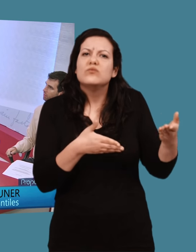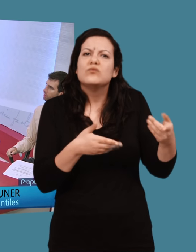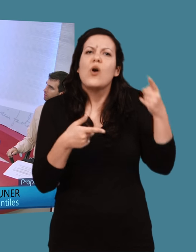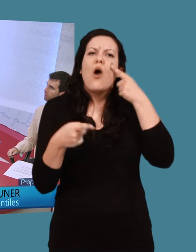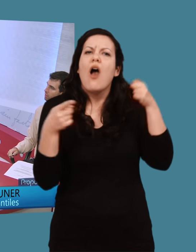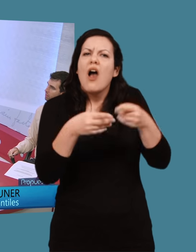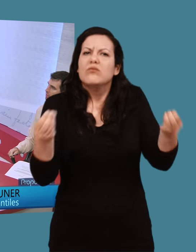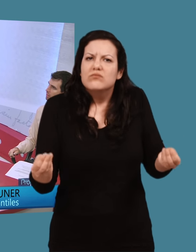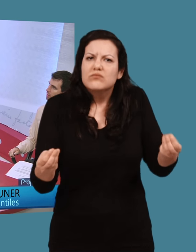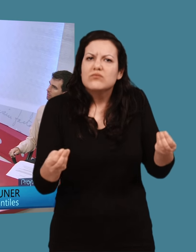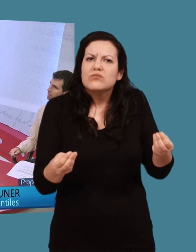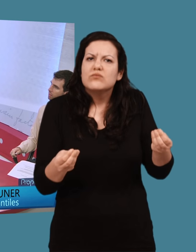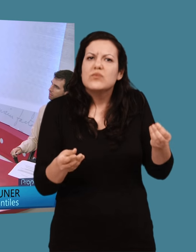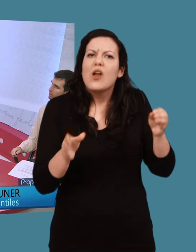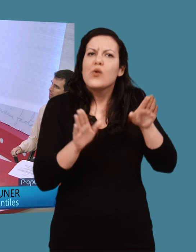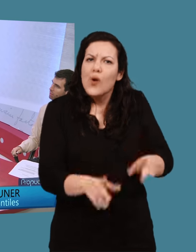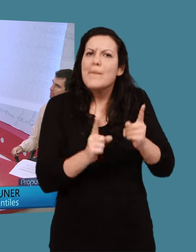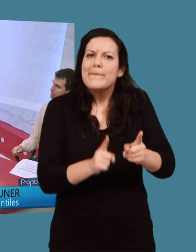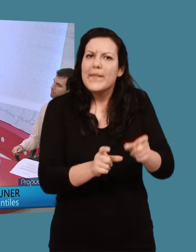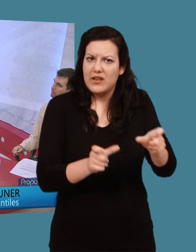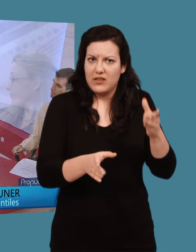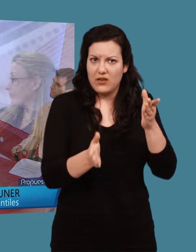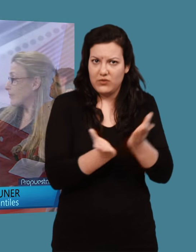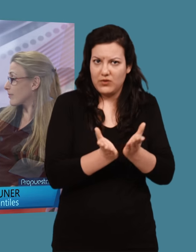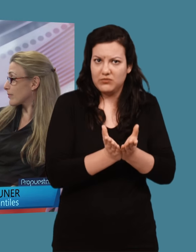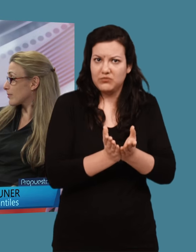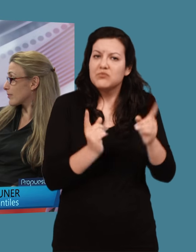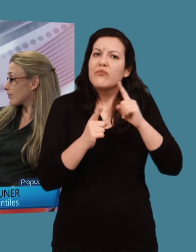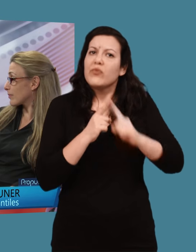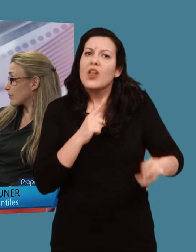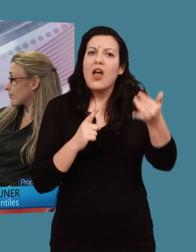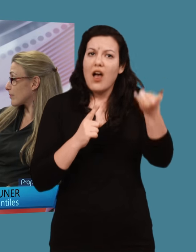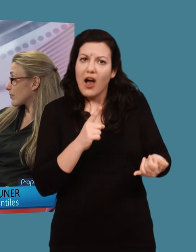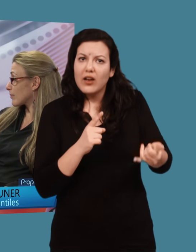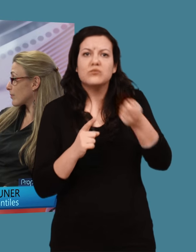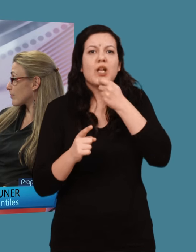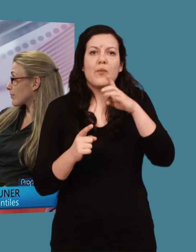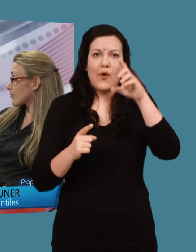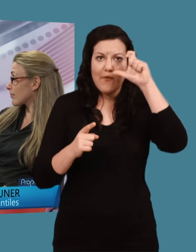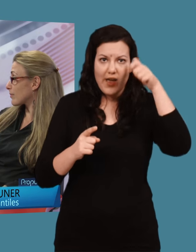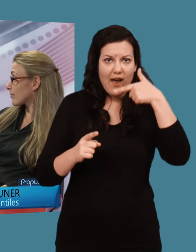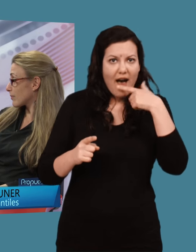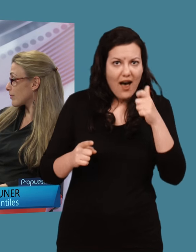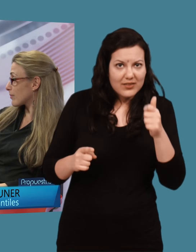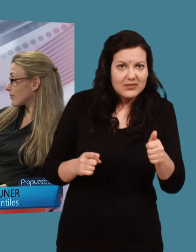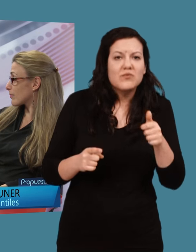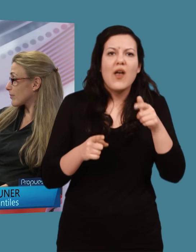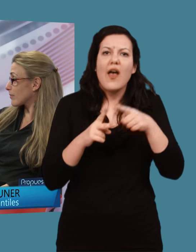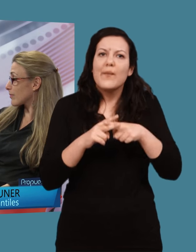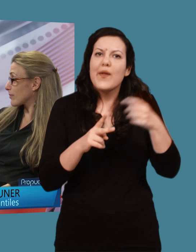apuntan a la inclusión y a la permanencia de los estudiantes. En ese sentido tenemos directos, como son las becas que es una herramienta, importantísima para,